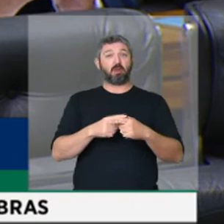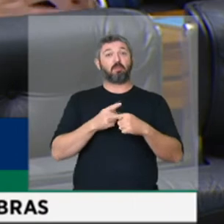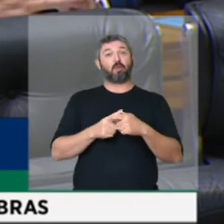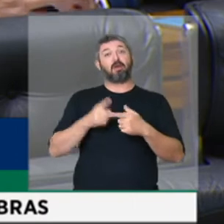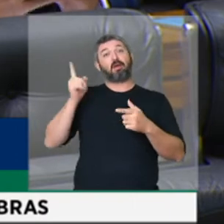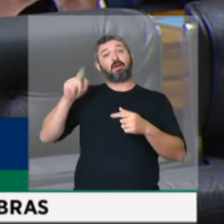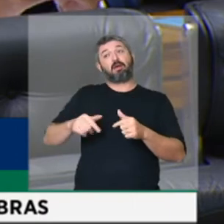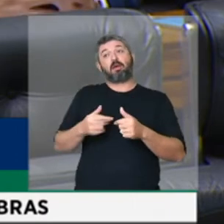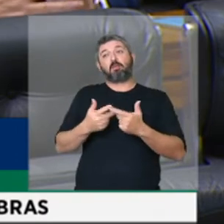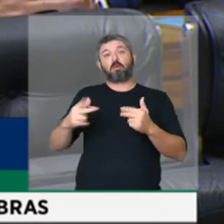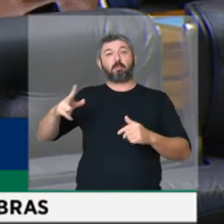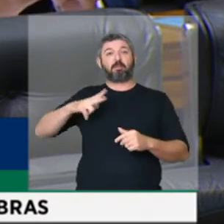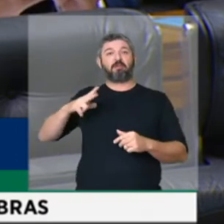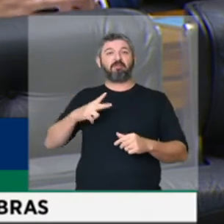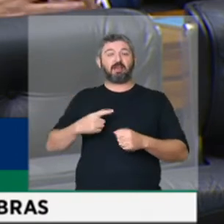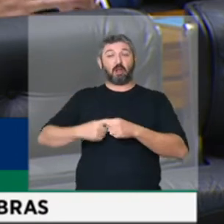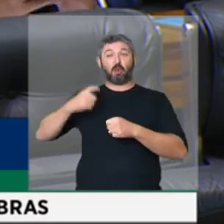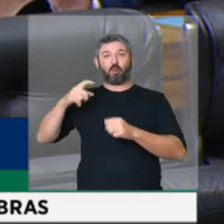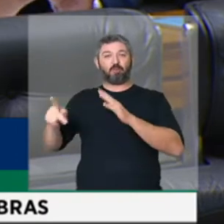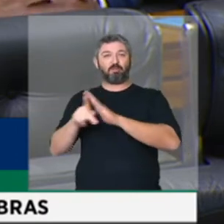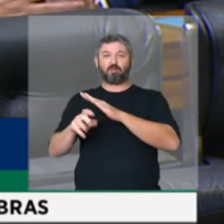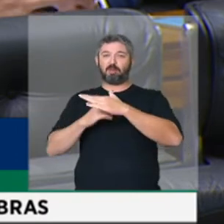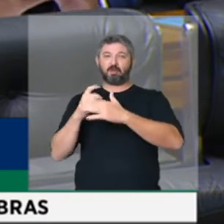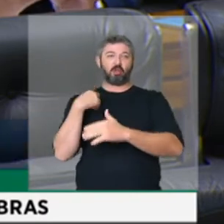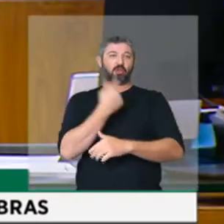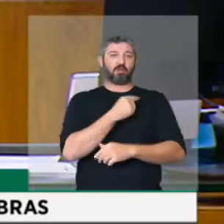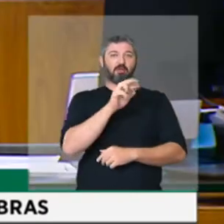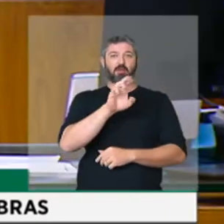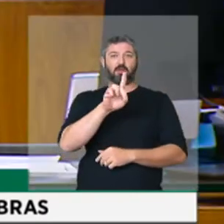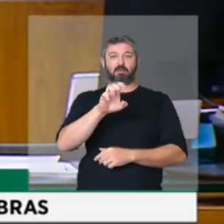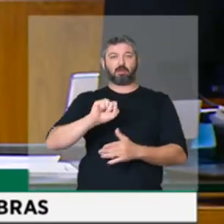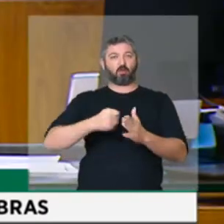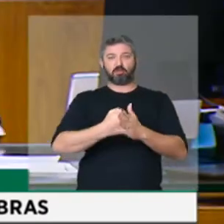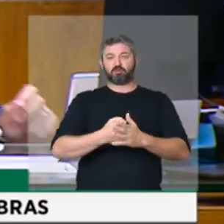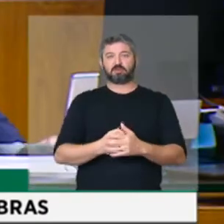PORQUE, ENFIM, É UM DOMÍNIO DE UMA QUESTÃO PRIVADA-- [INTERRUPÇÃO NO